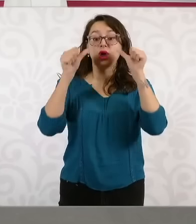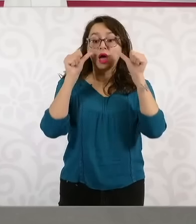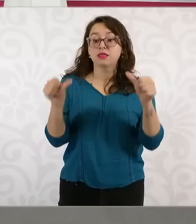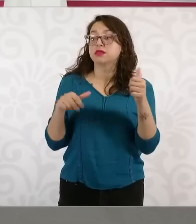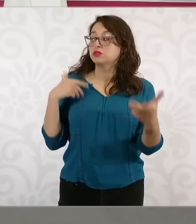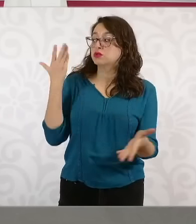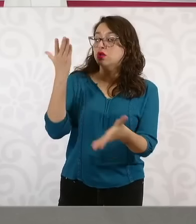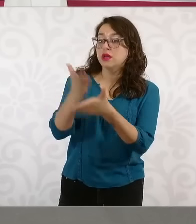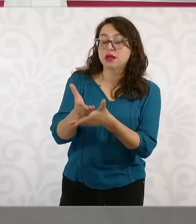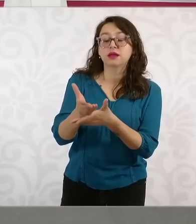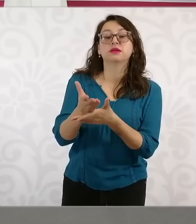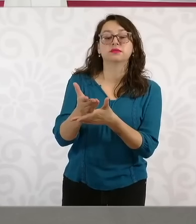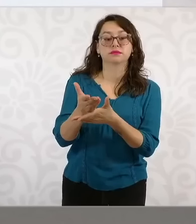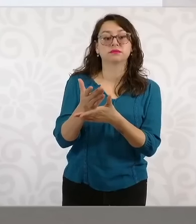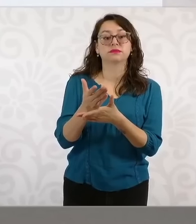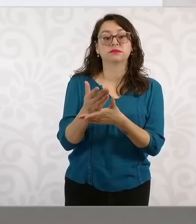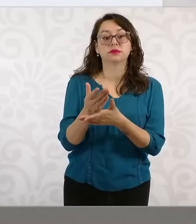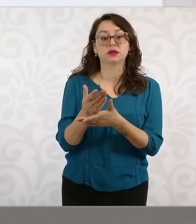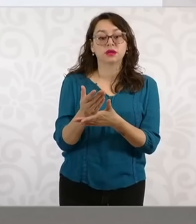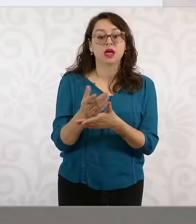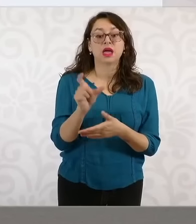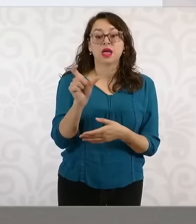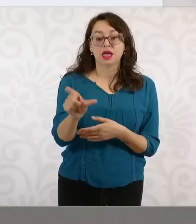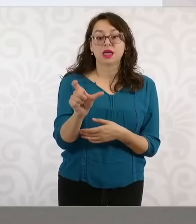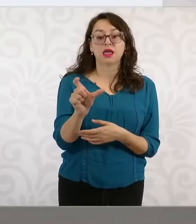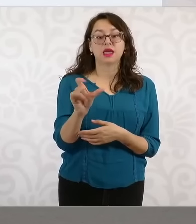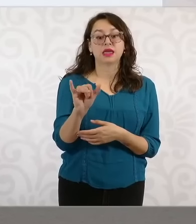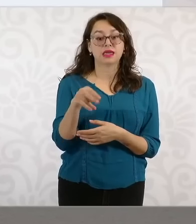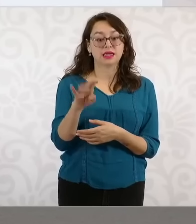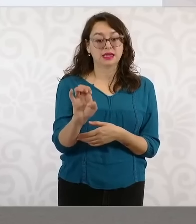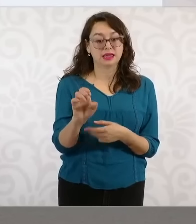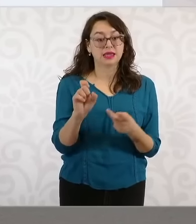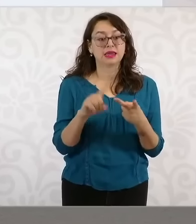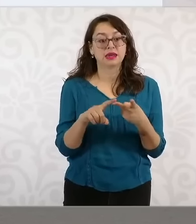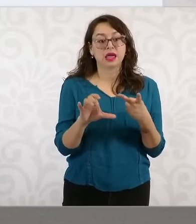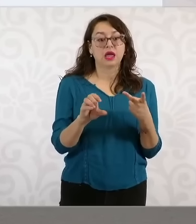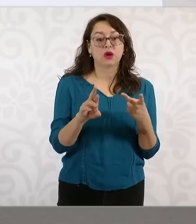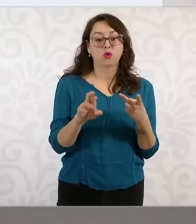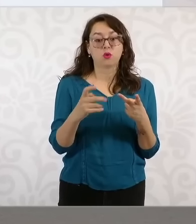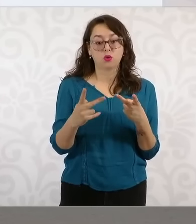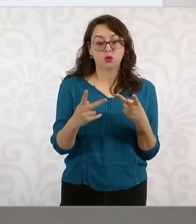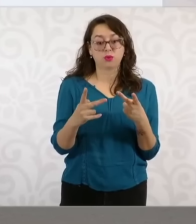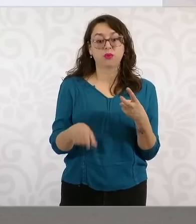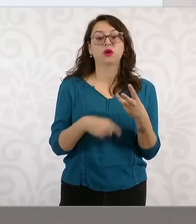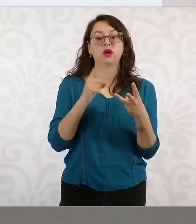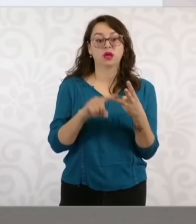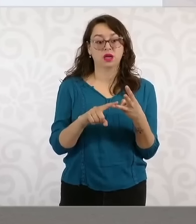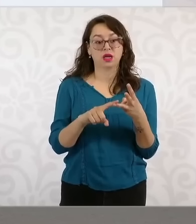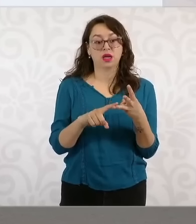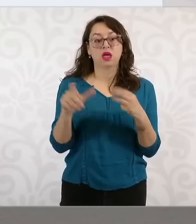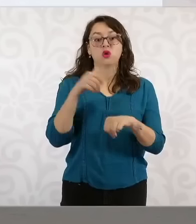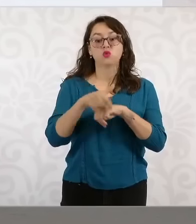este efecto con su identificación vigente, con su CURP y con los datos de su número de crédito